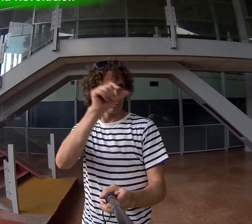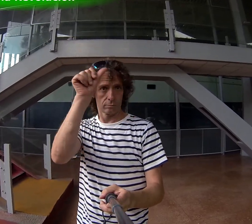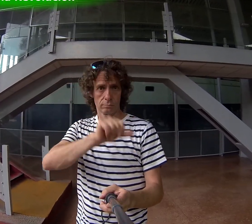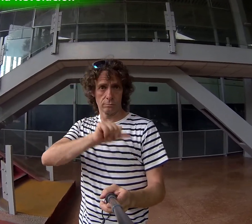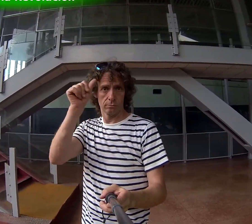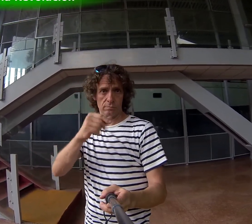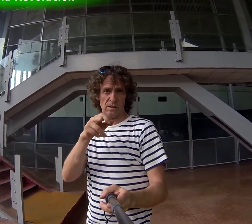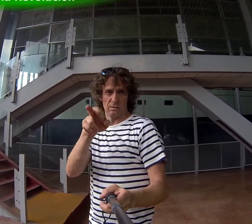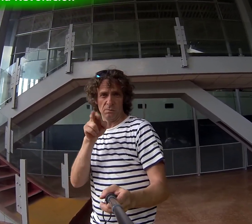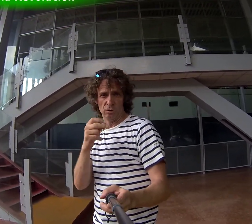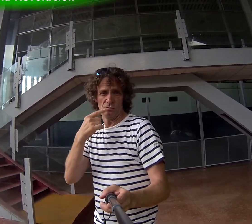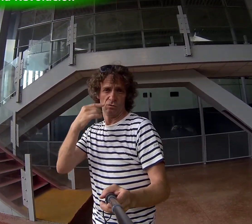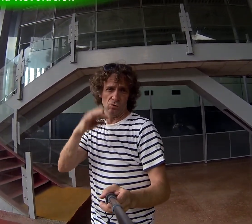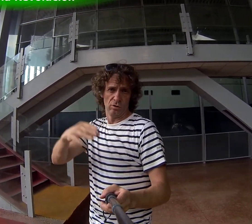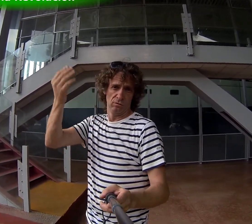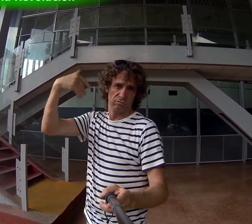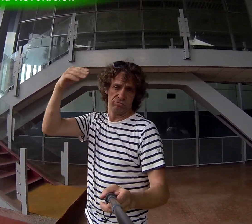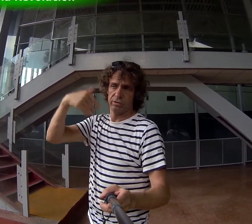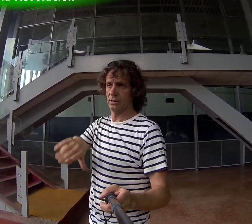Ya habéis visto, son máquinas que hicieron historia